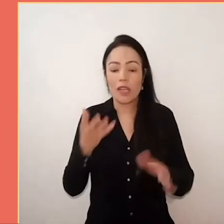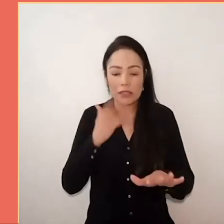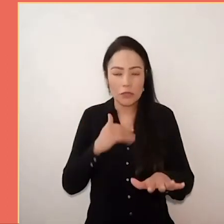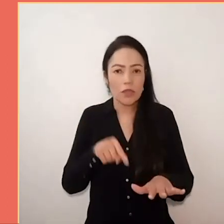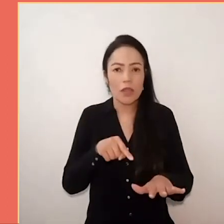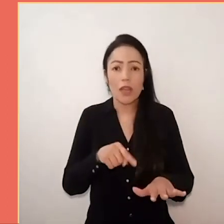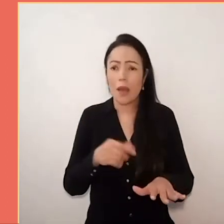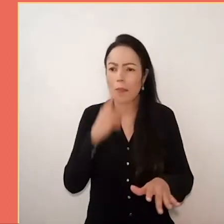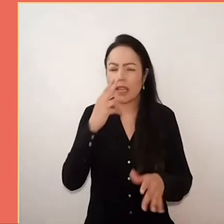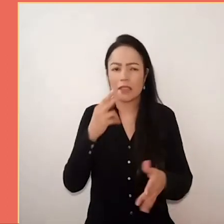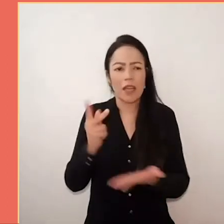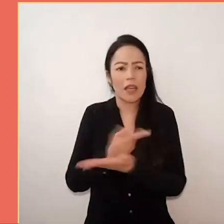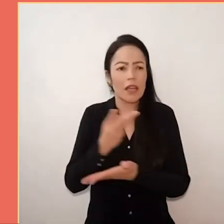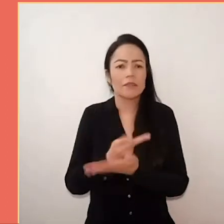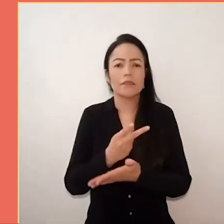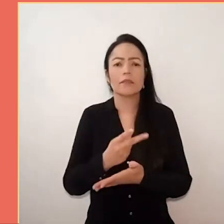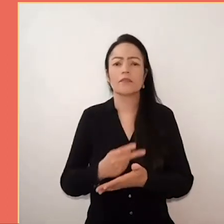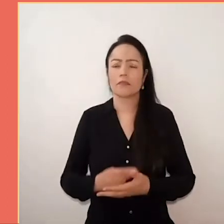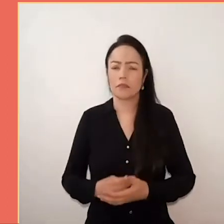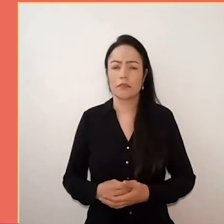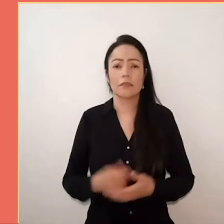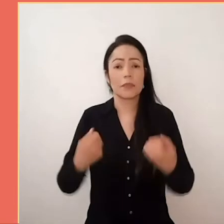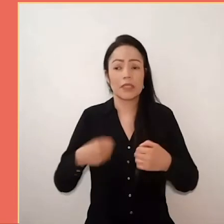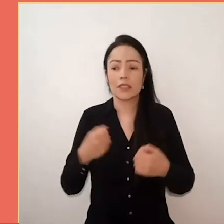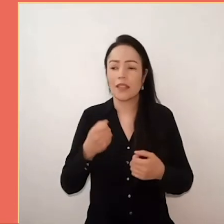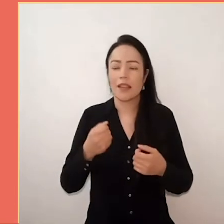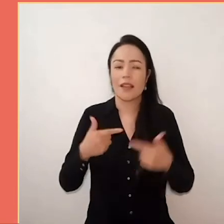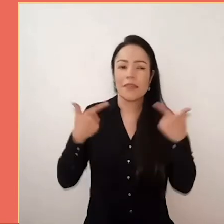Ela precisa transgredir no humor, na fantasia, na imaginação,